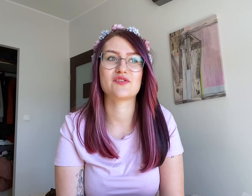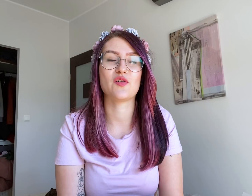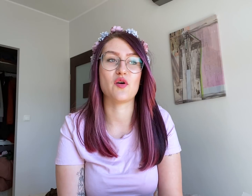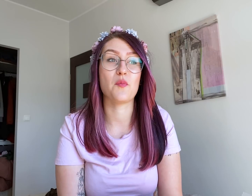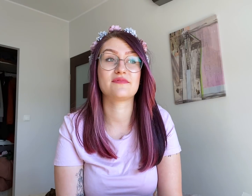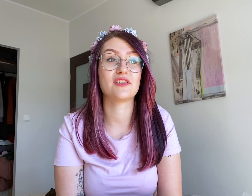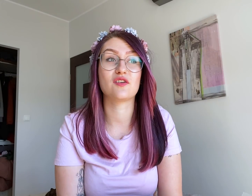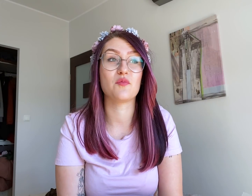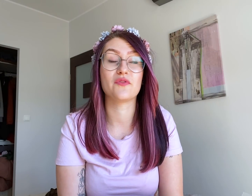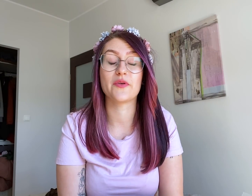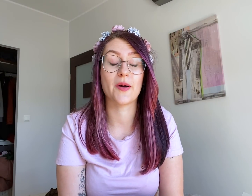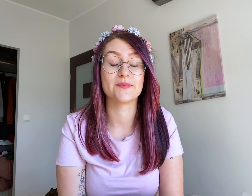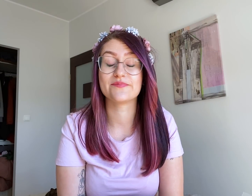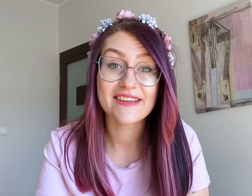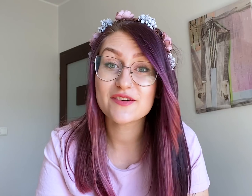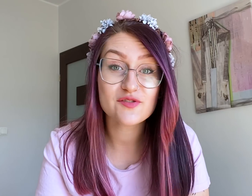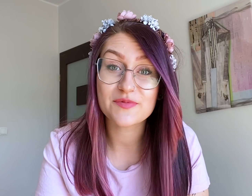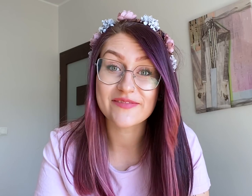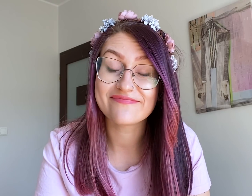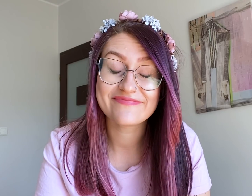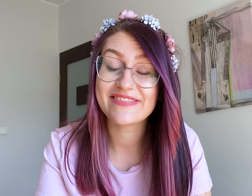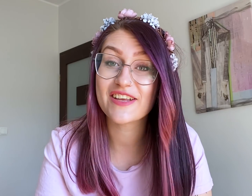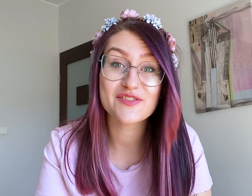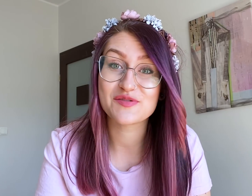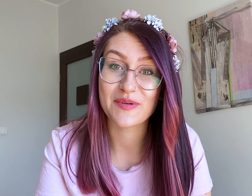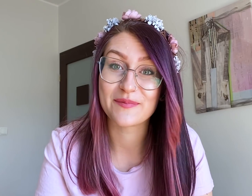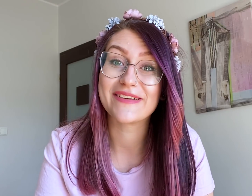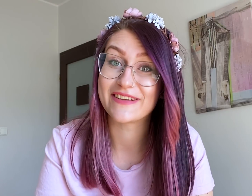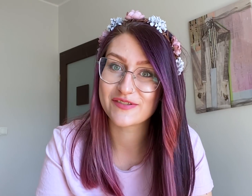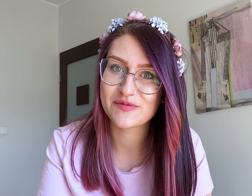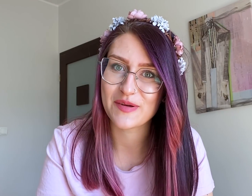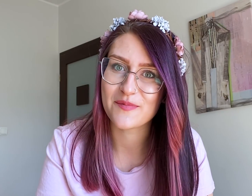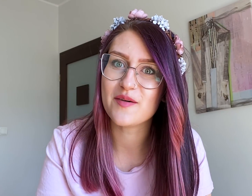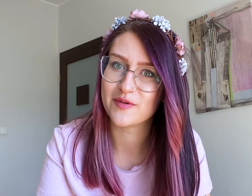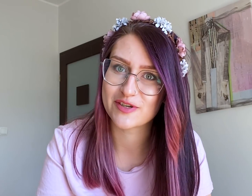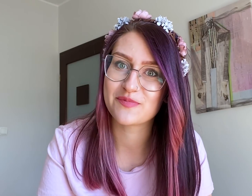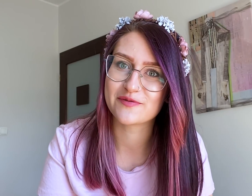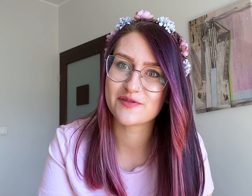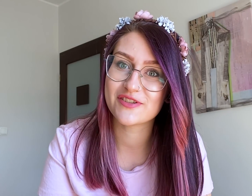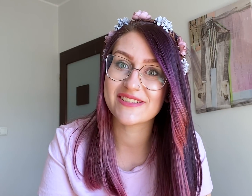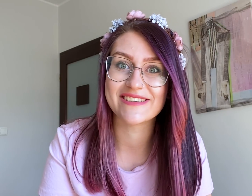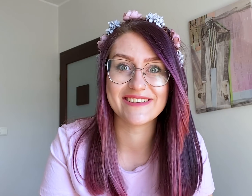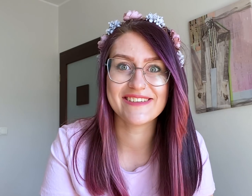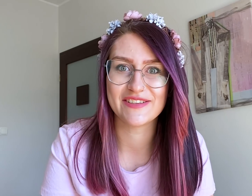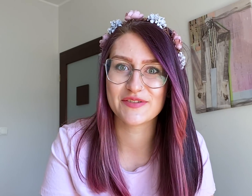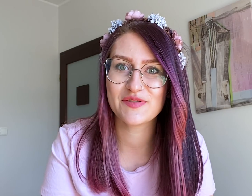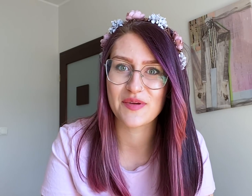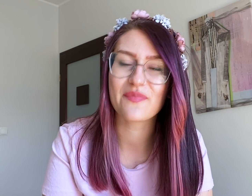to tylko mówiłam "Nie rozumiem, nie rozumiem, nie rozumiem". Możesz powtórzyć? Nie rozumiem.